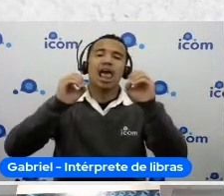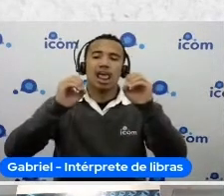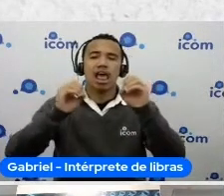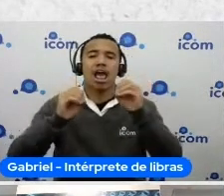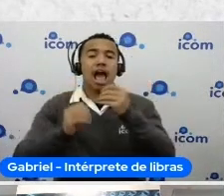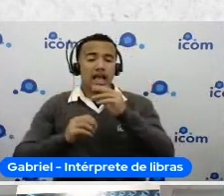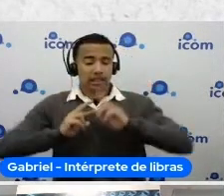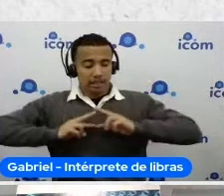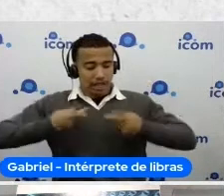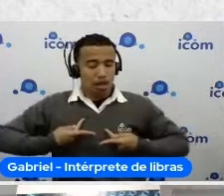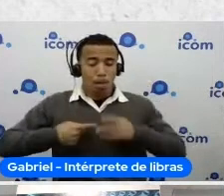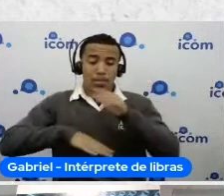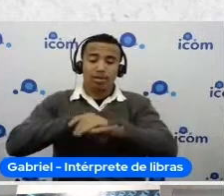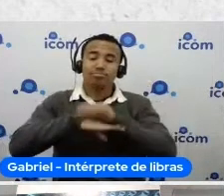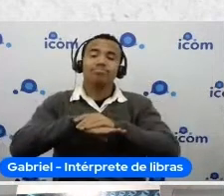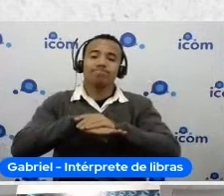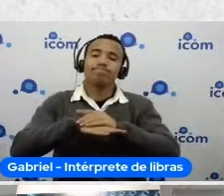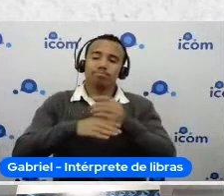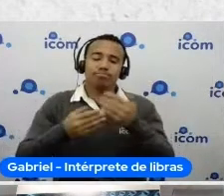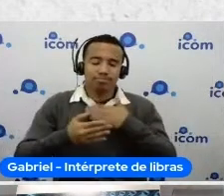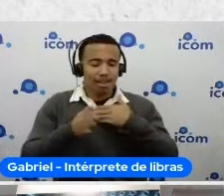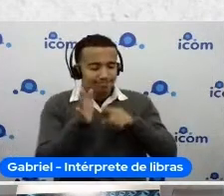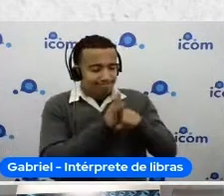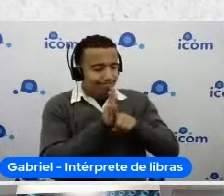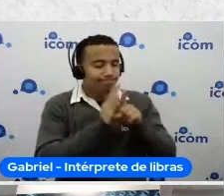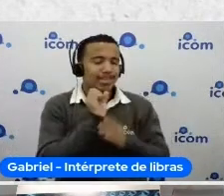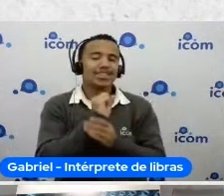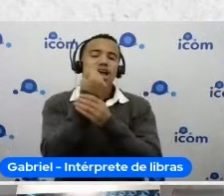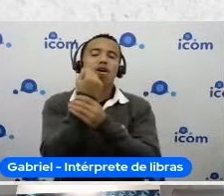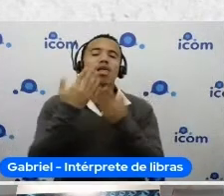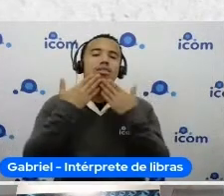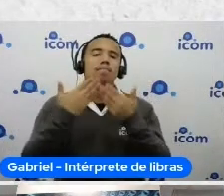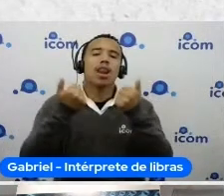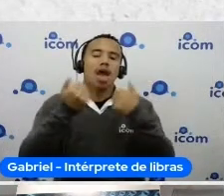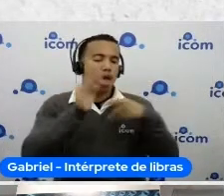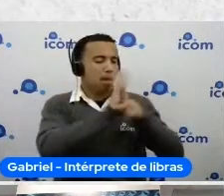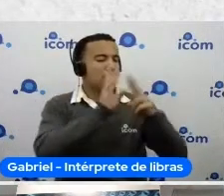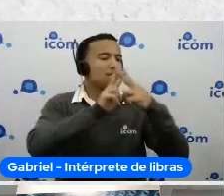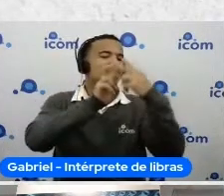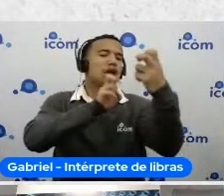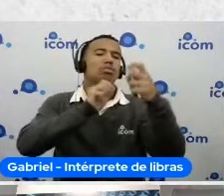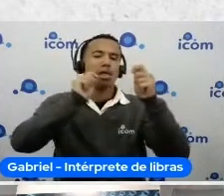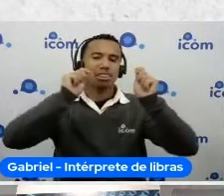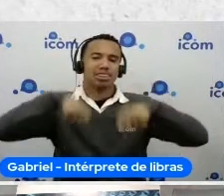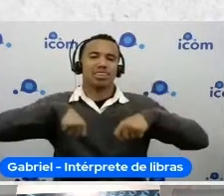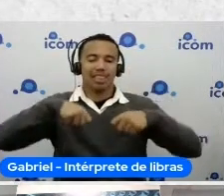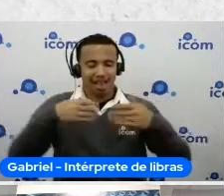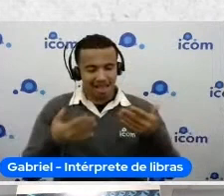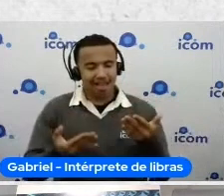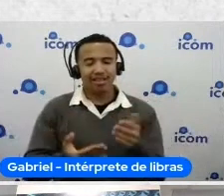validando mais uma vez o pilar Segurança com o nosso principal valor, essa é AngloAmerican,